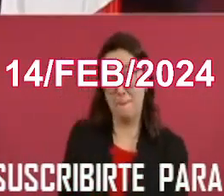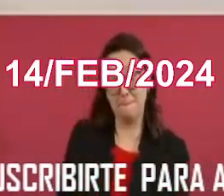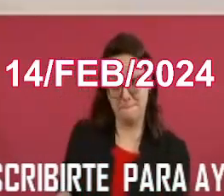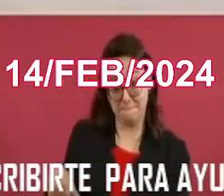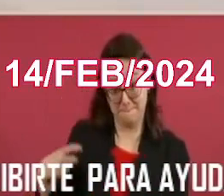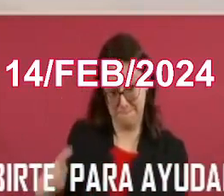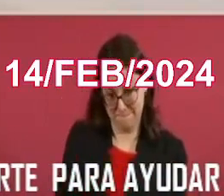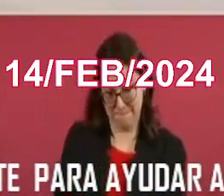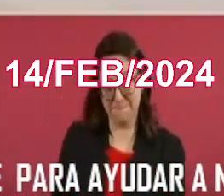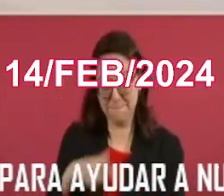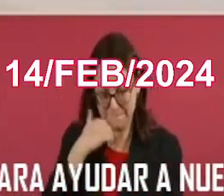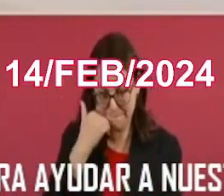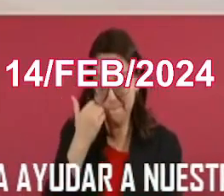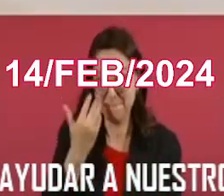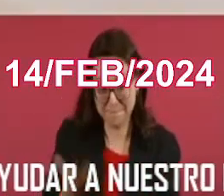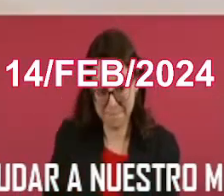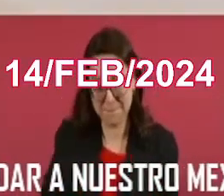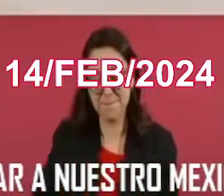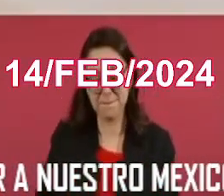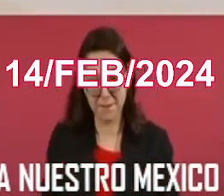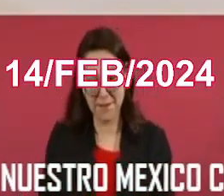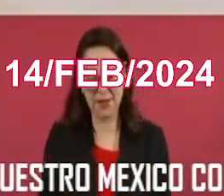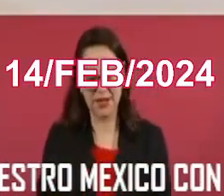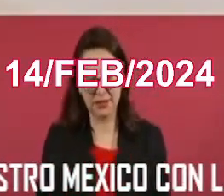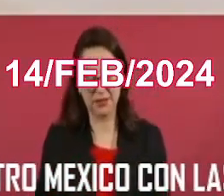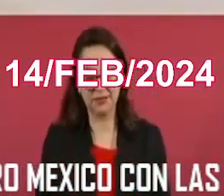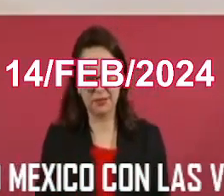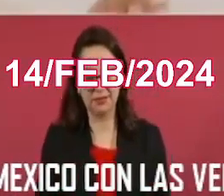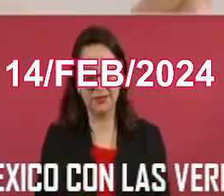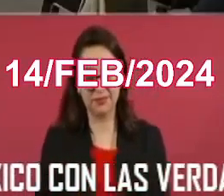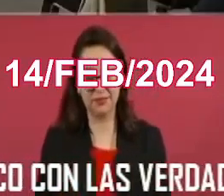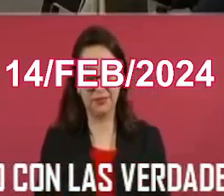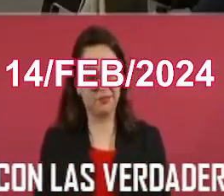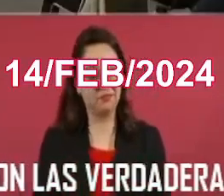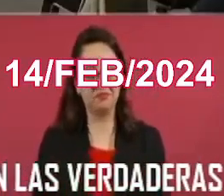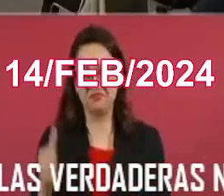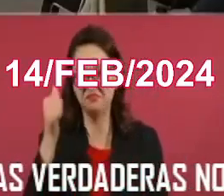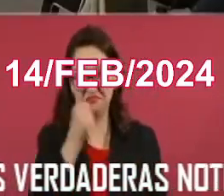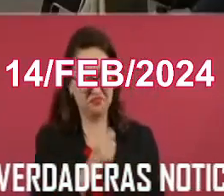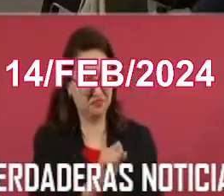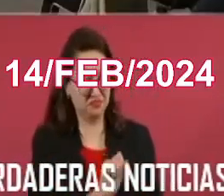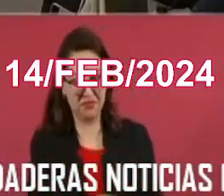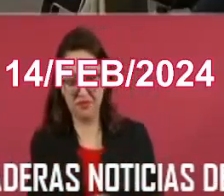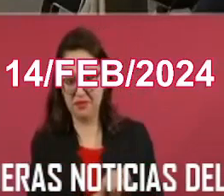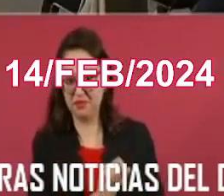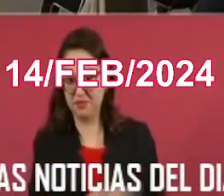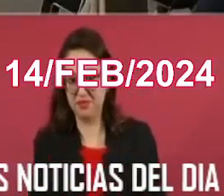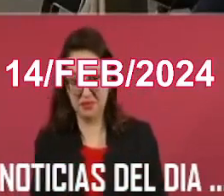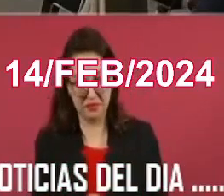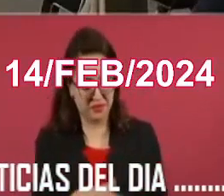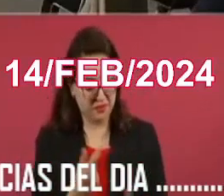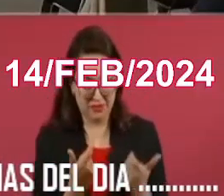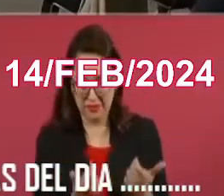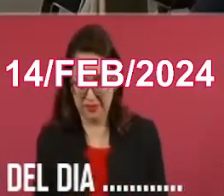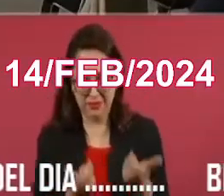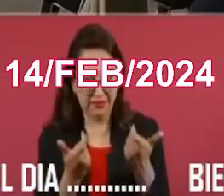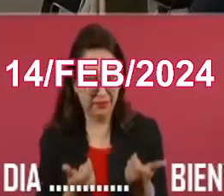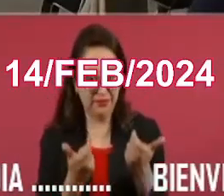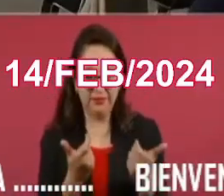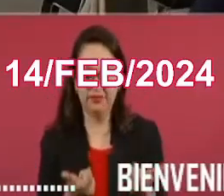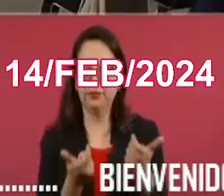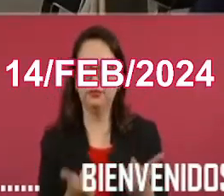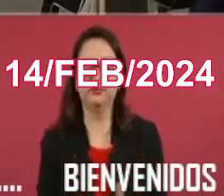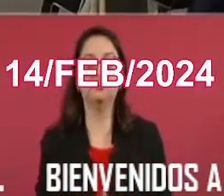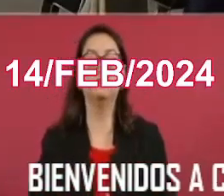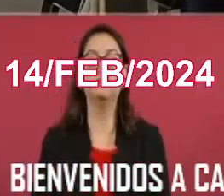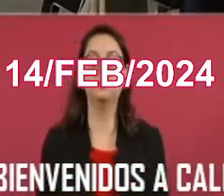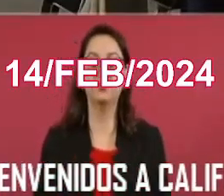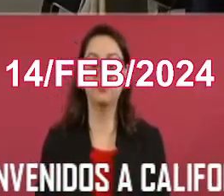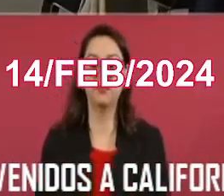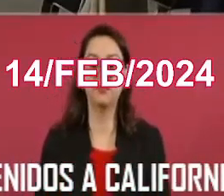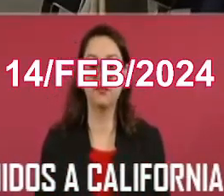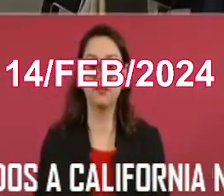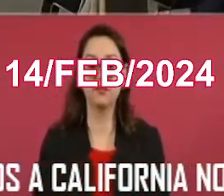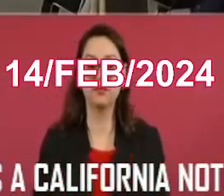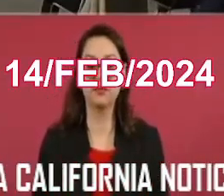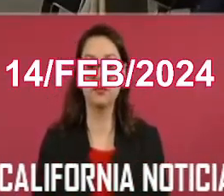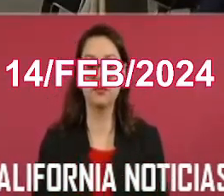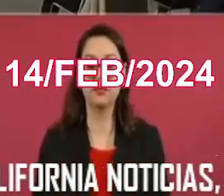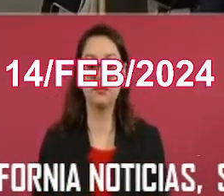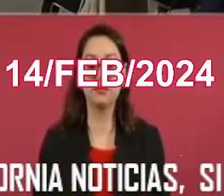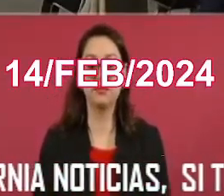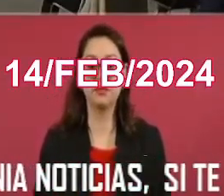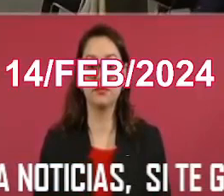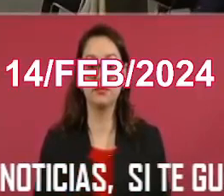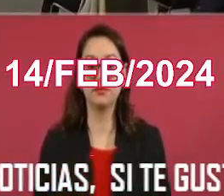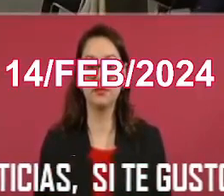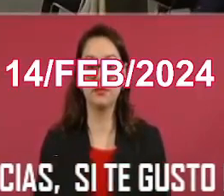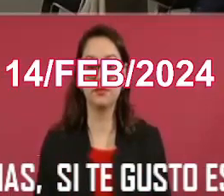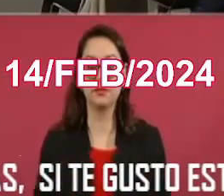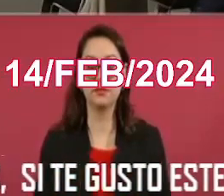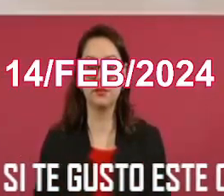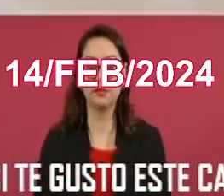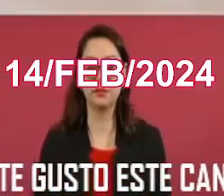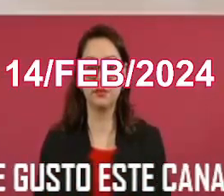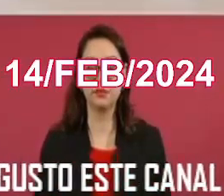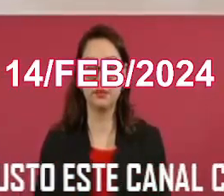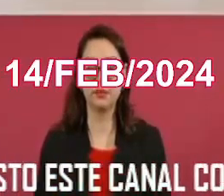metálico y siempre es el dinero que es este la mamá y el papá del